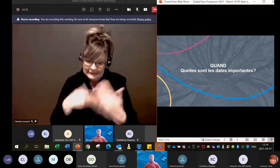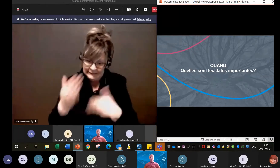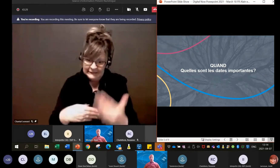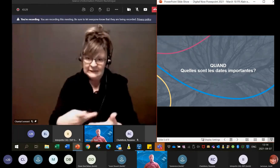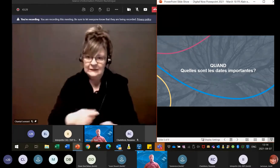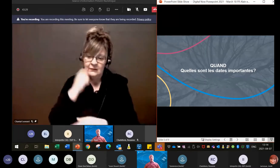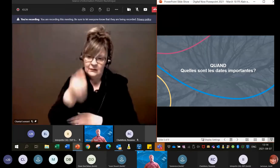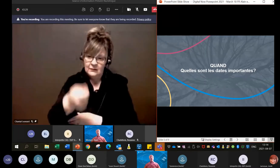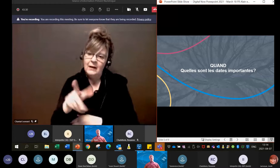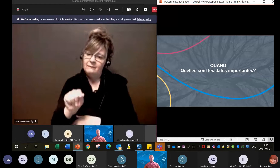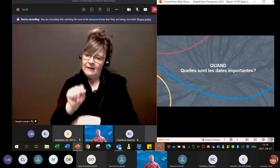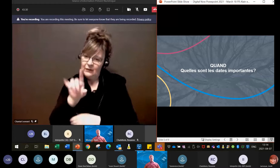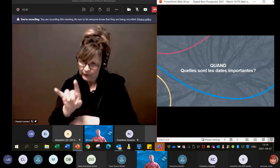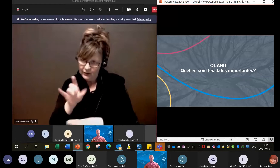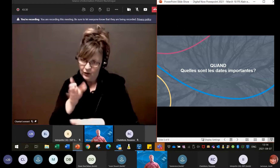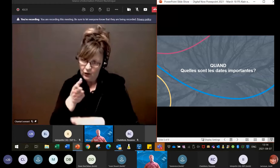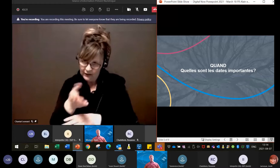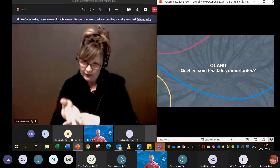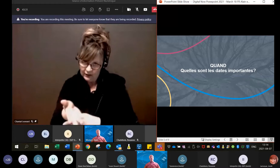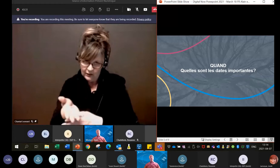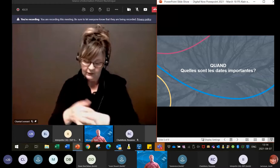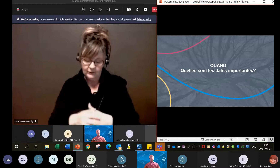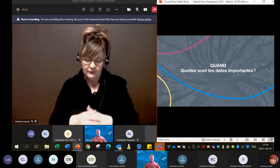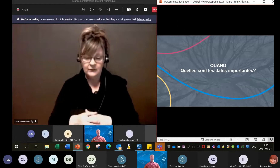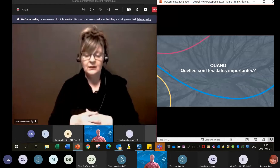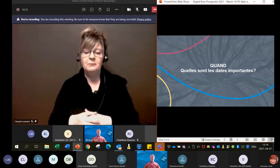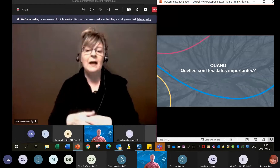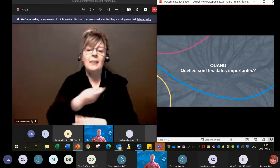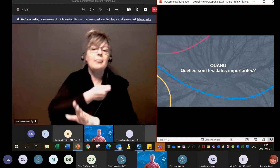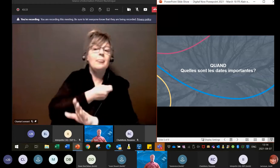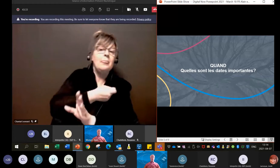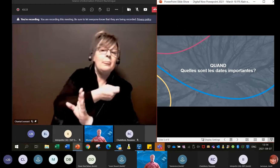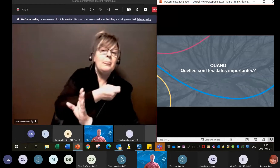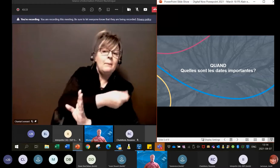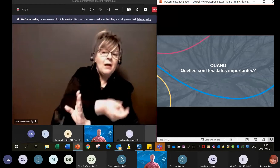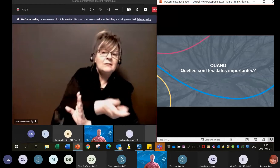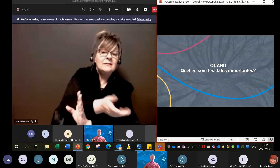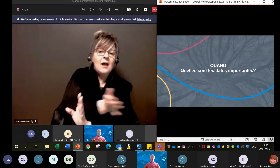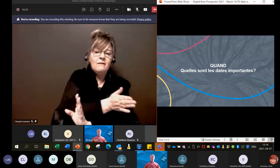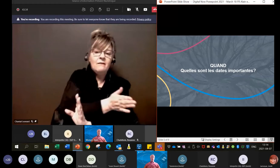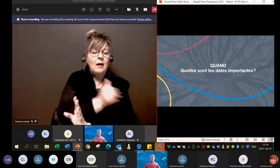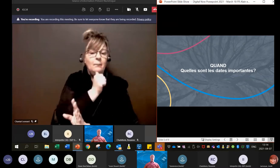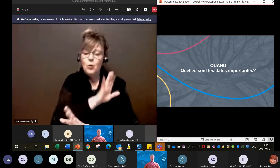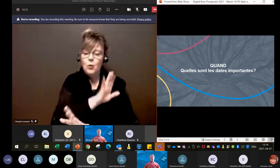28 avril 2021.